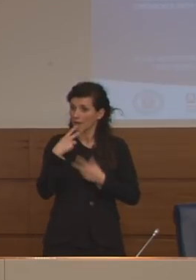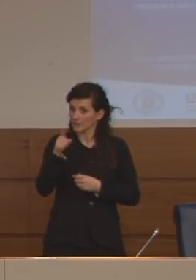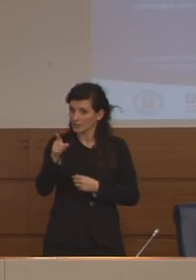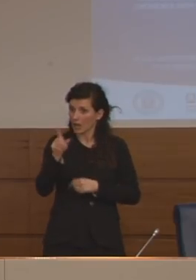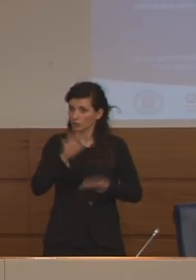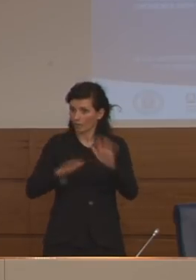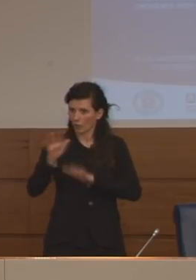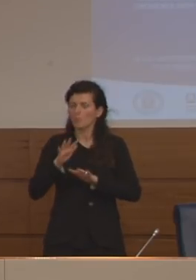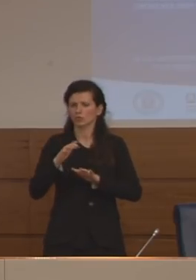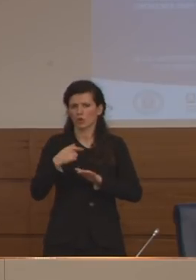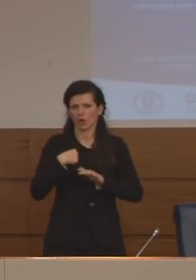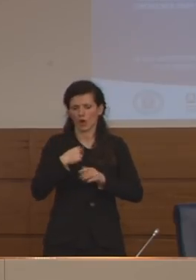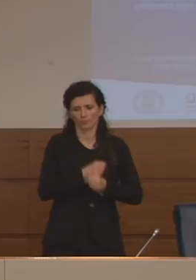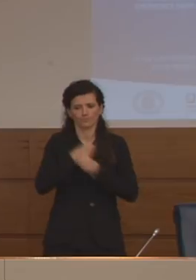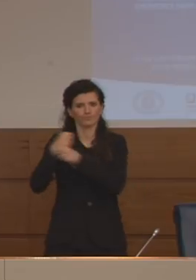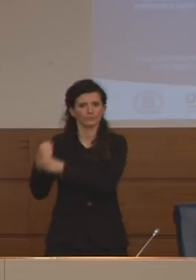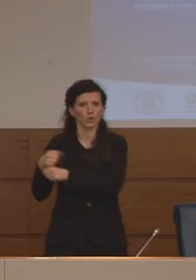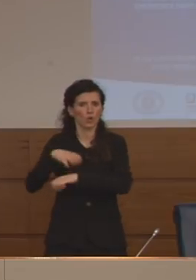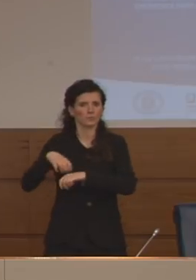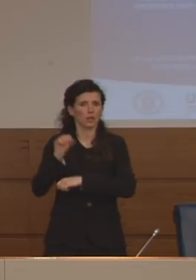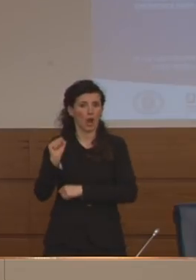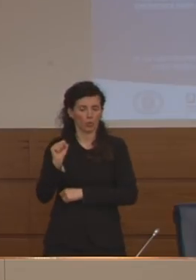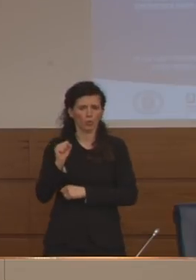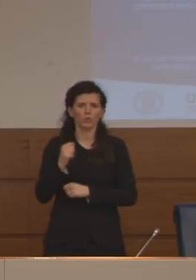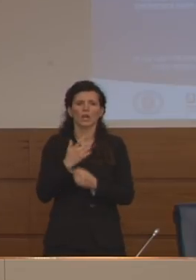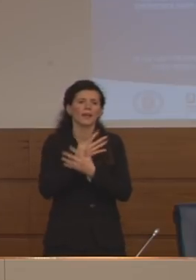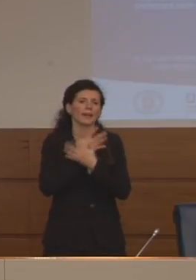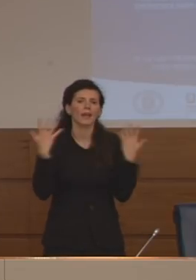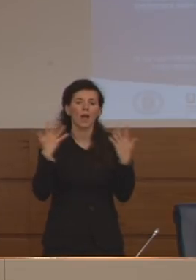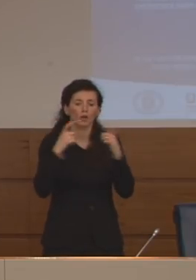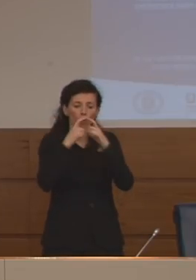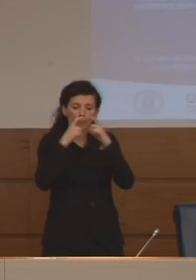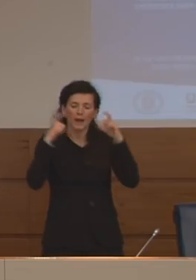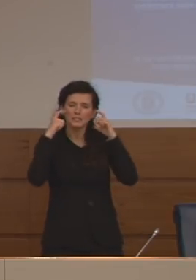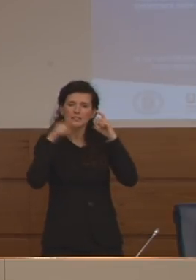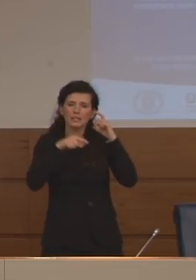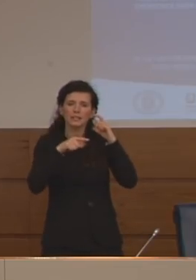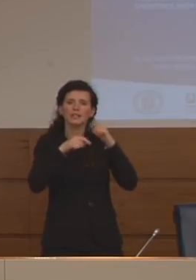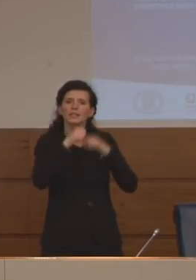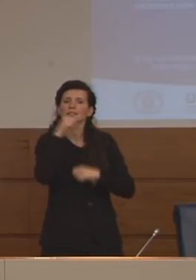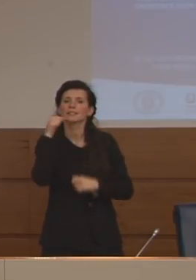E' evidente che le mascherine servono per i medici in attività.